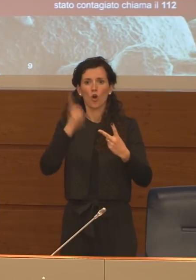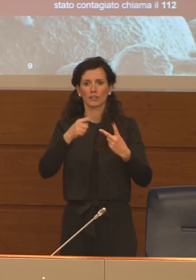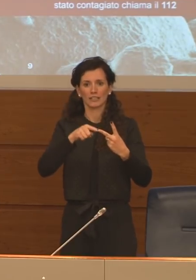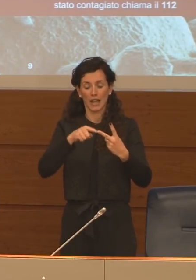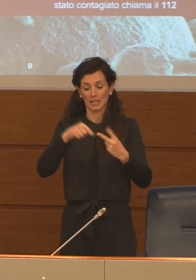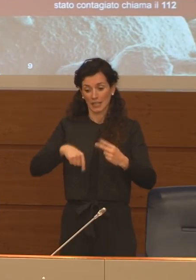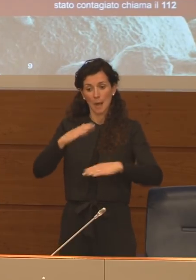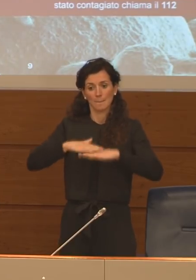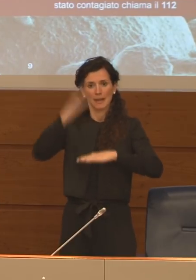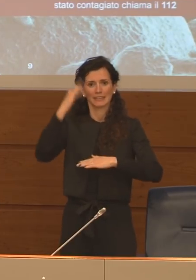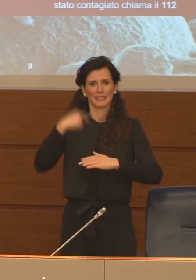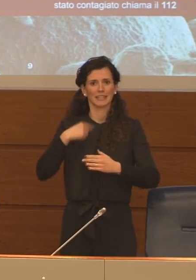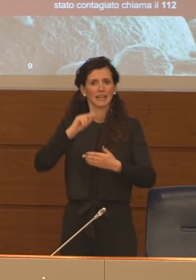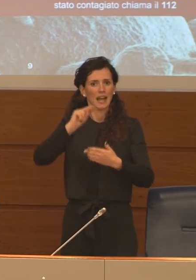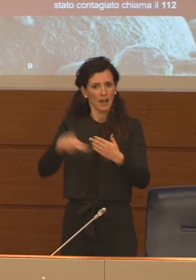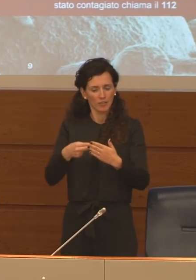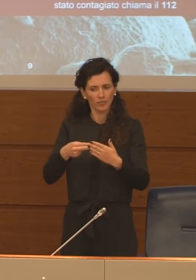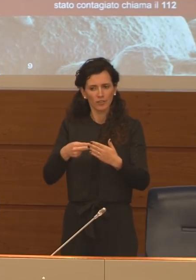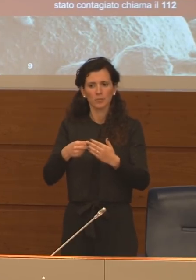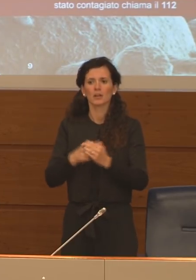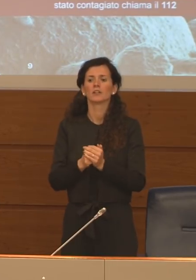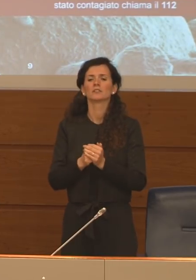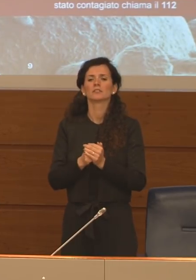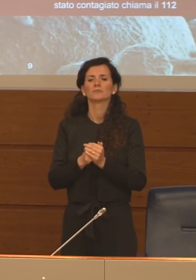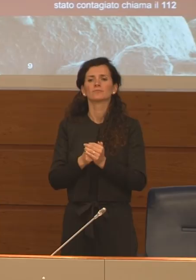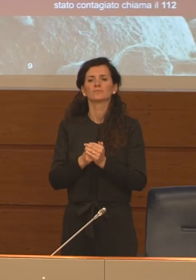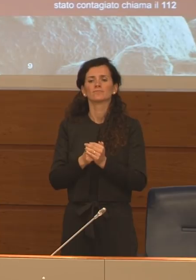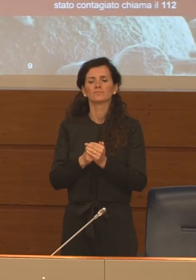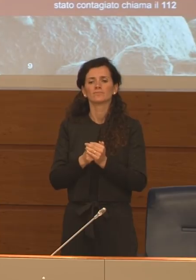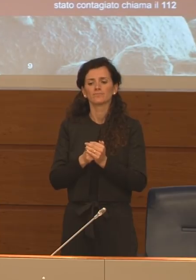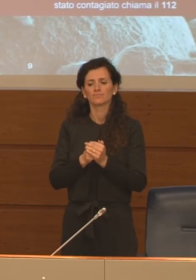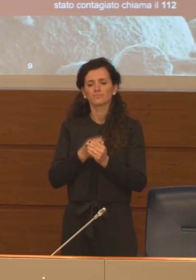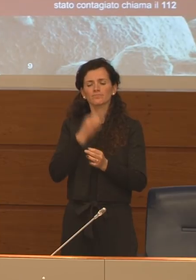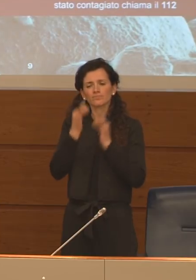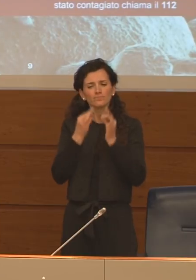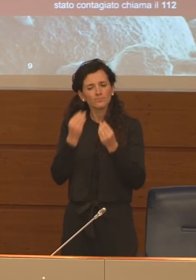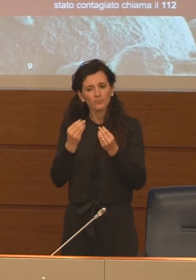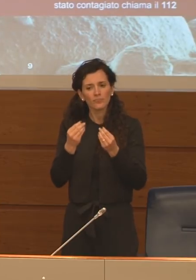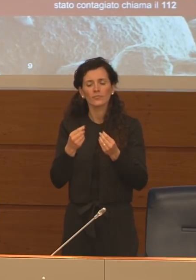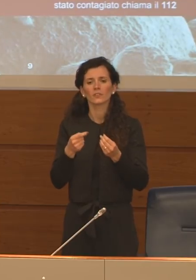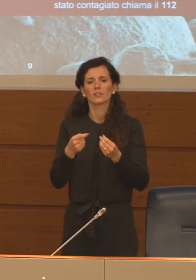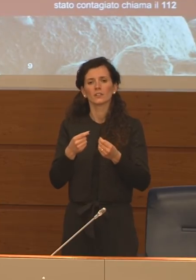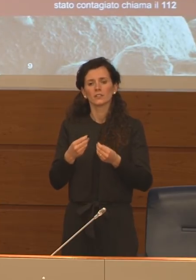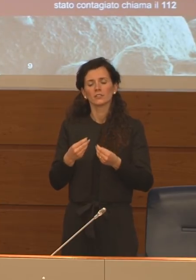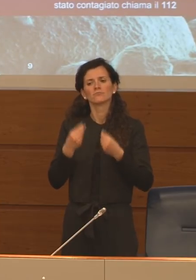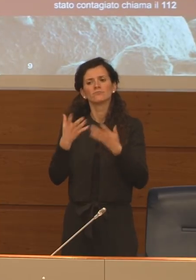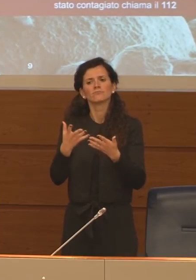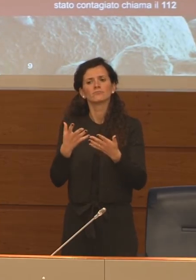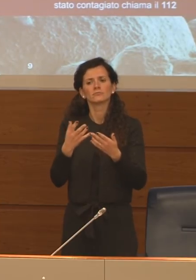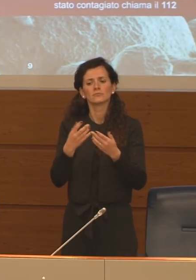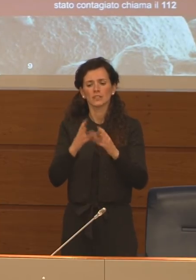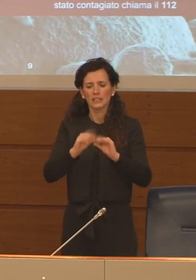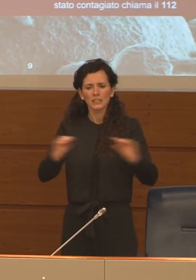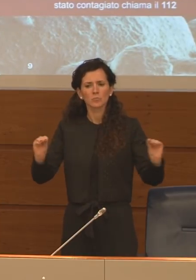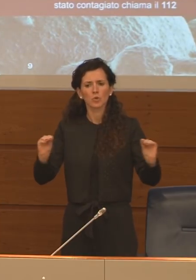riguarda il potenziamento dei dispositivi di ventilazione